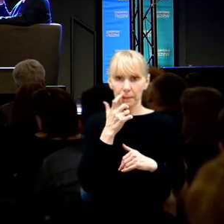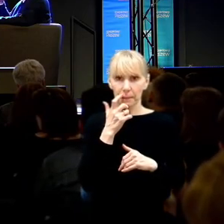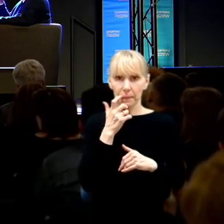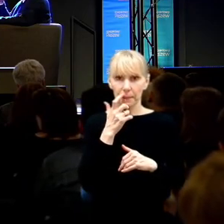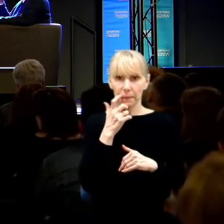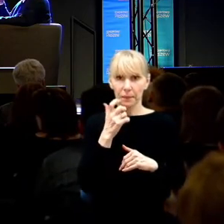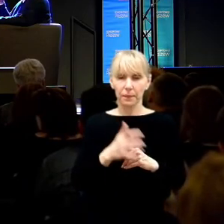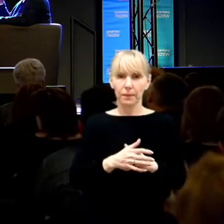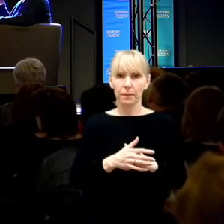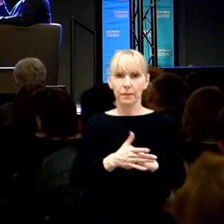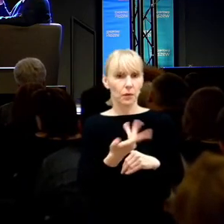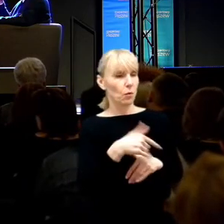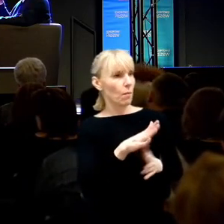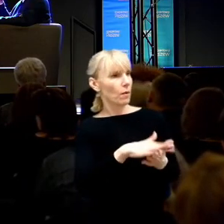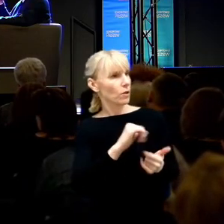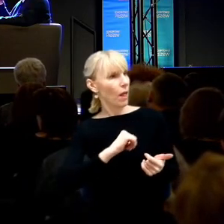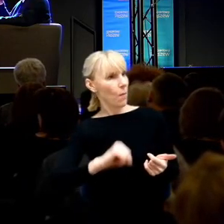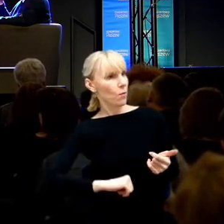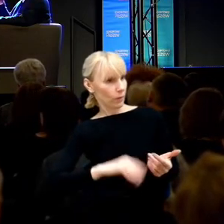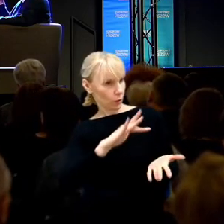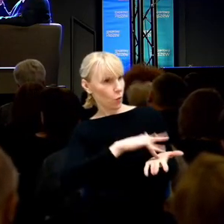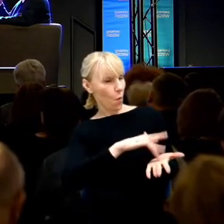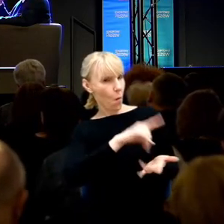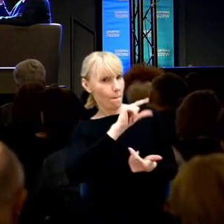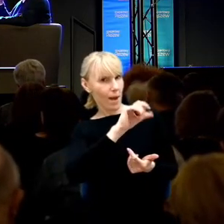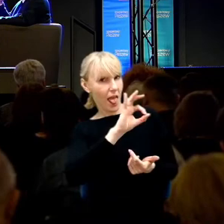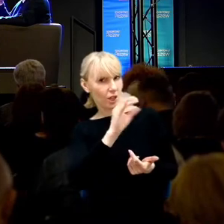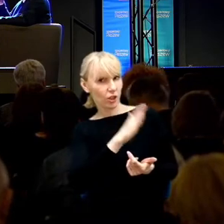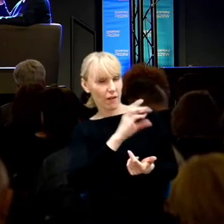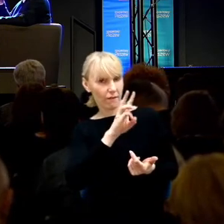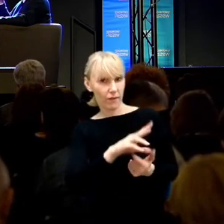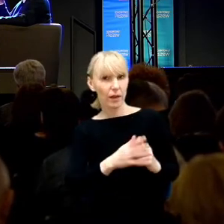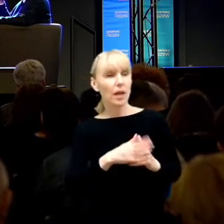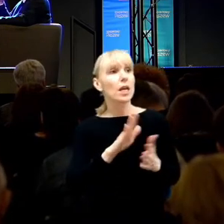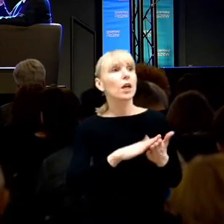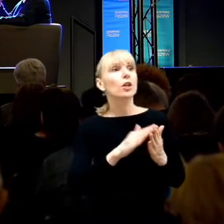Jaki jest poziom właśnie tego wkładu gminy w te inwestycje?